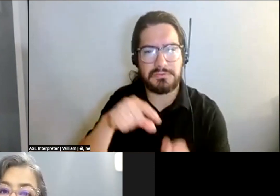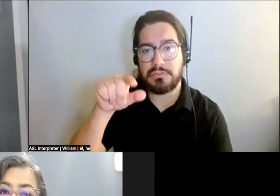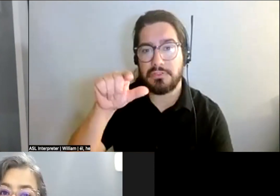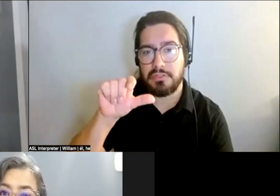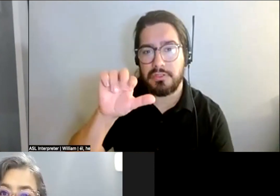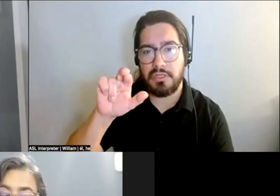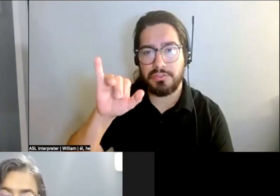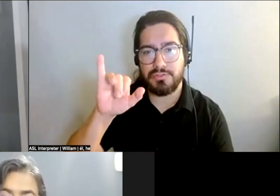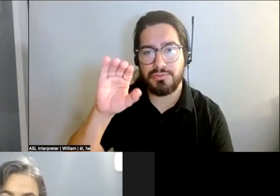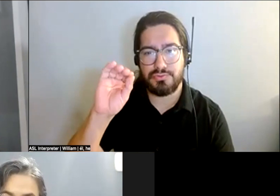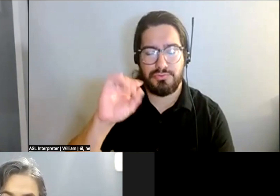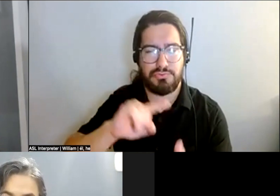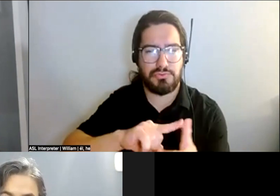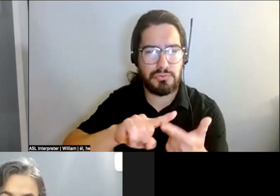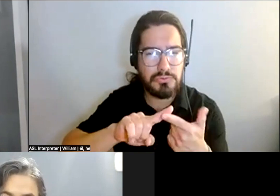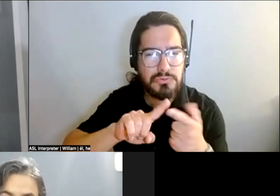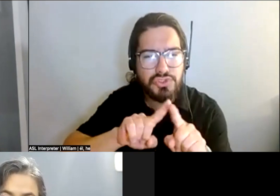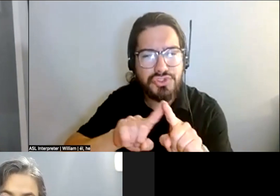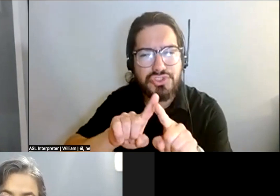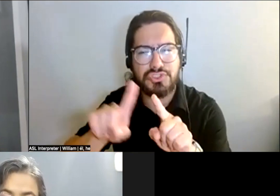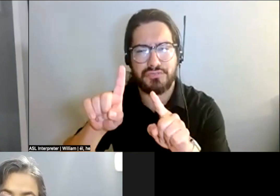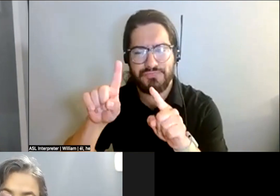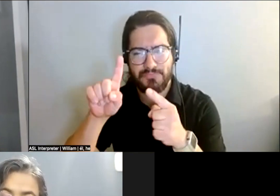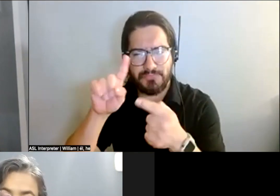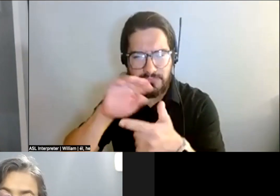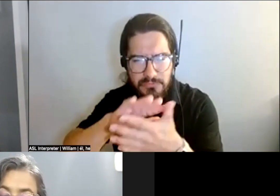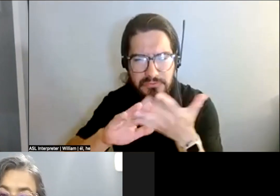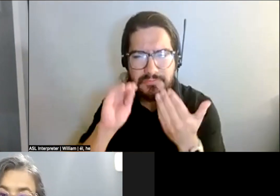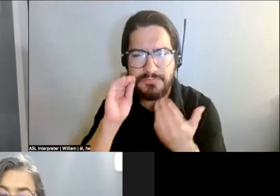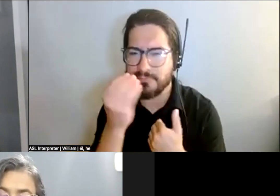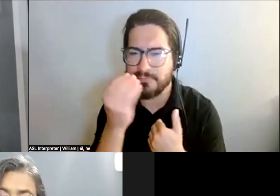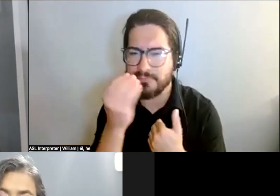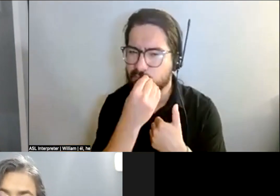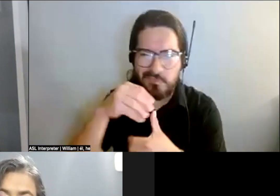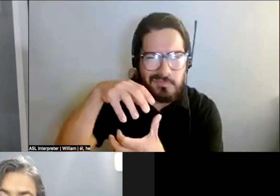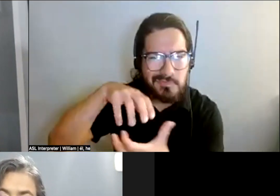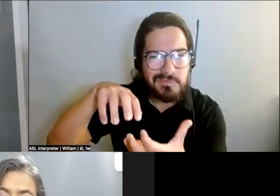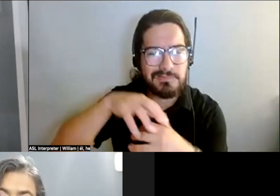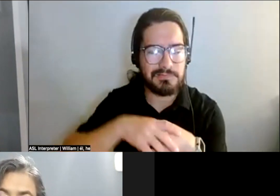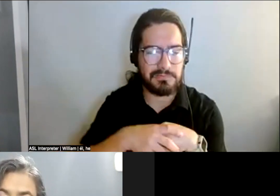La ciudad está desnuda y corre y baila y se emborracha.